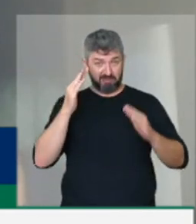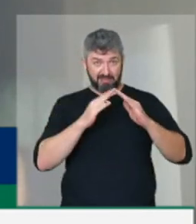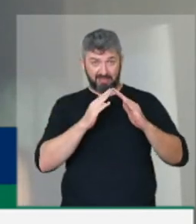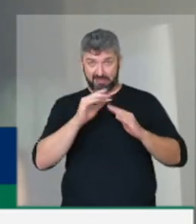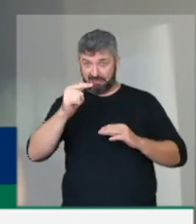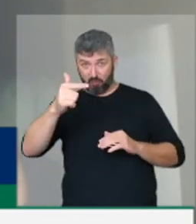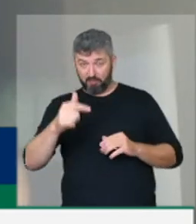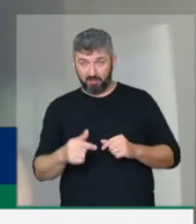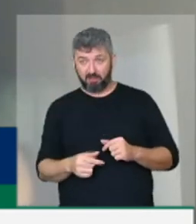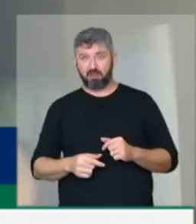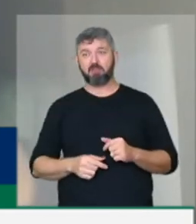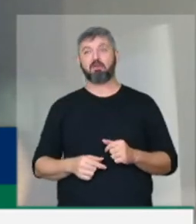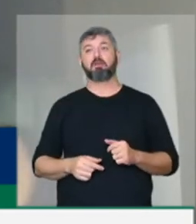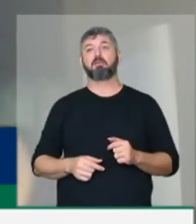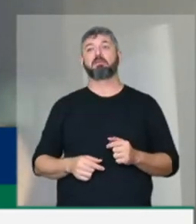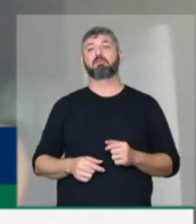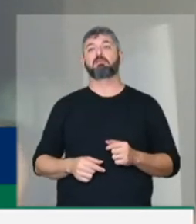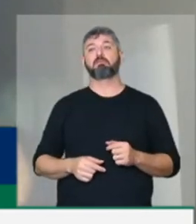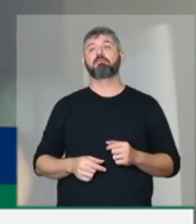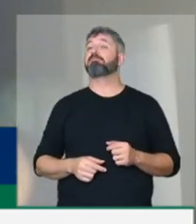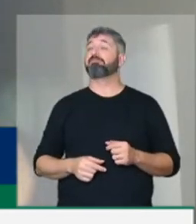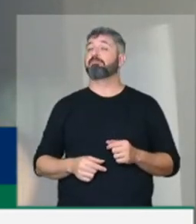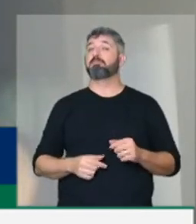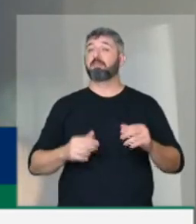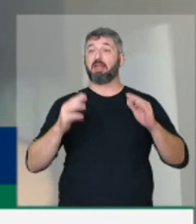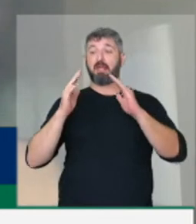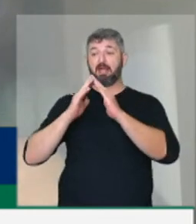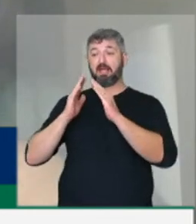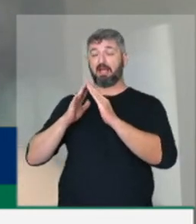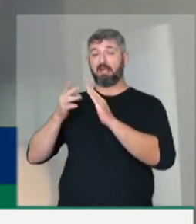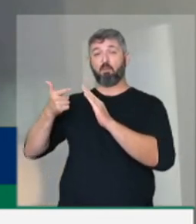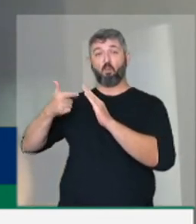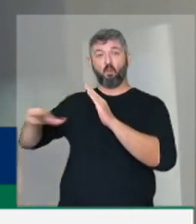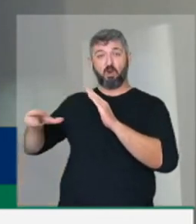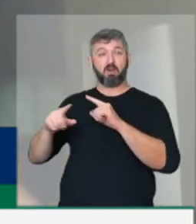ONDE MORAR... A GENTE TEM MAIS CASA VAZIA DO QUE GENTE SEM CASA. E A DESIGUALDADE